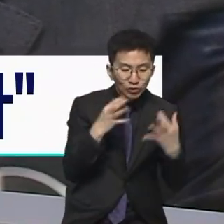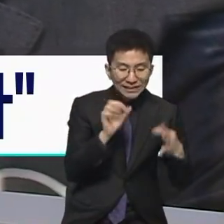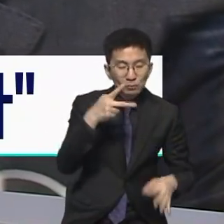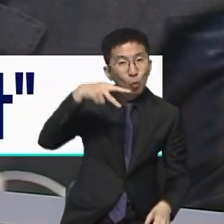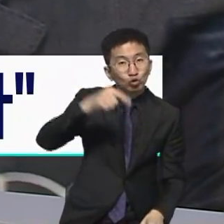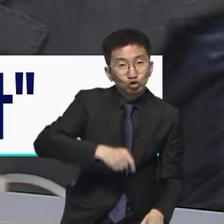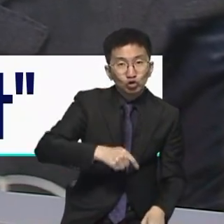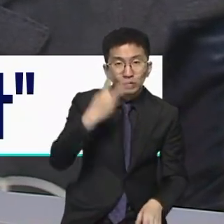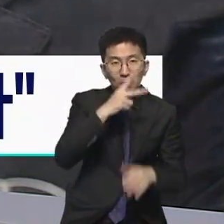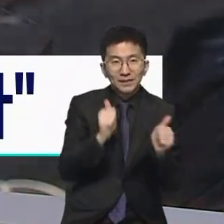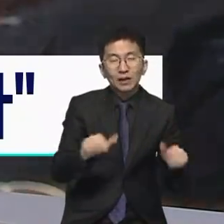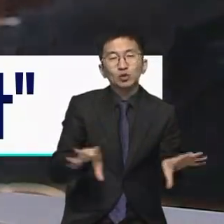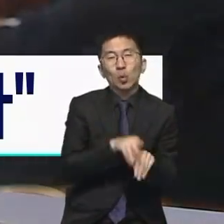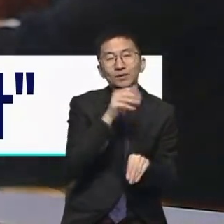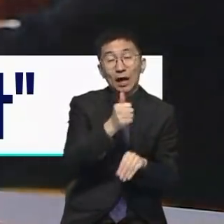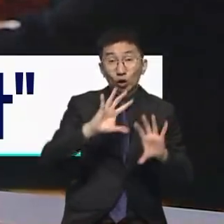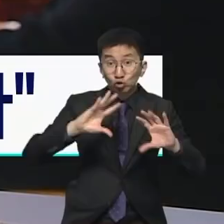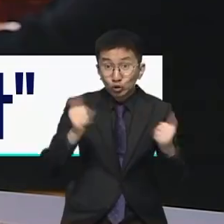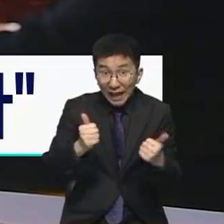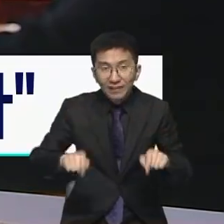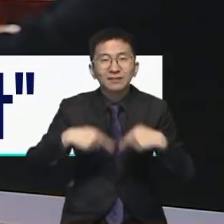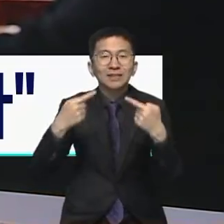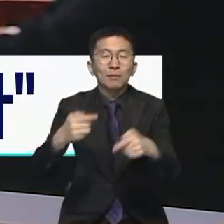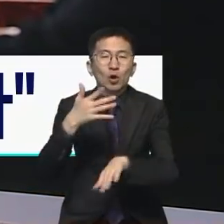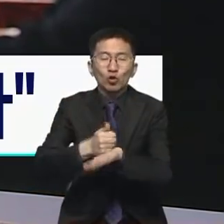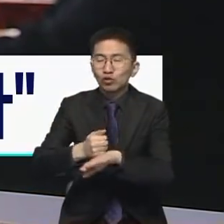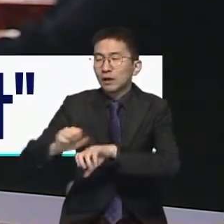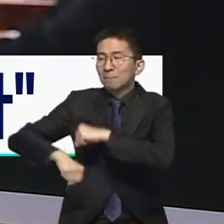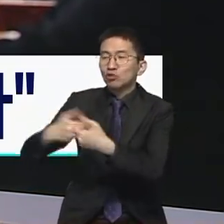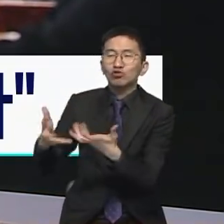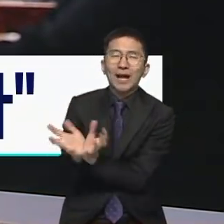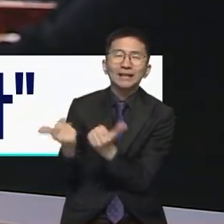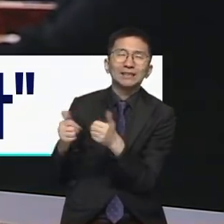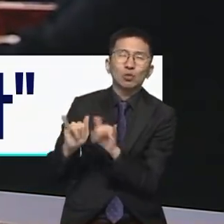국회에 나와 민주당 위원들과 설전을 벌였습니다.